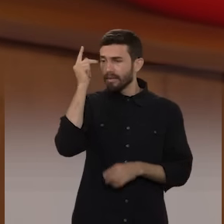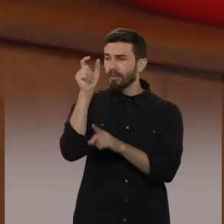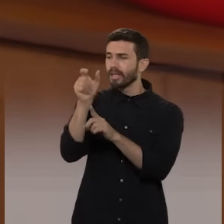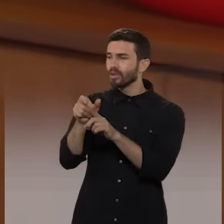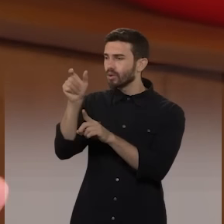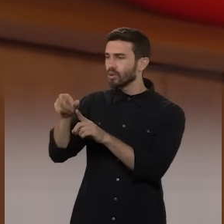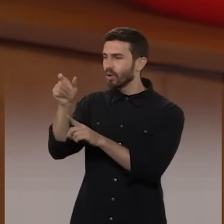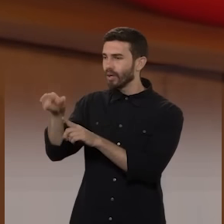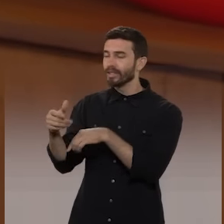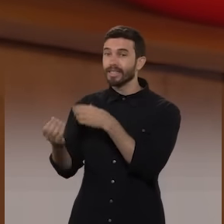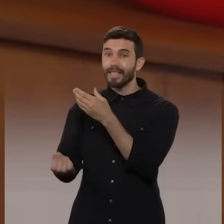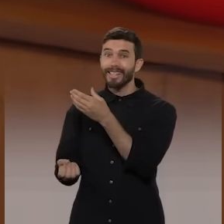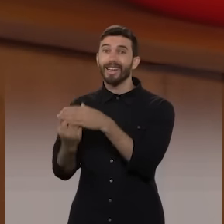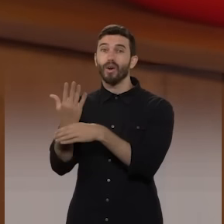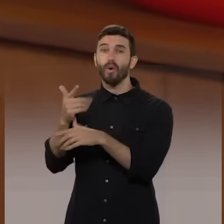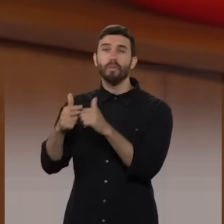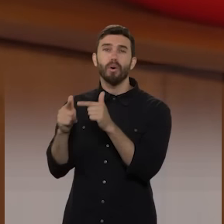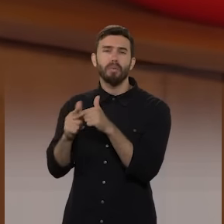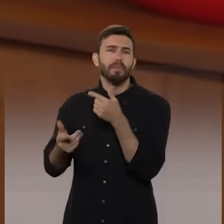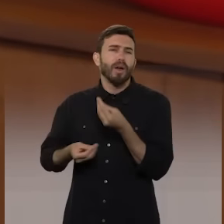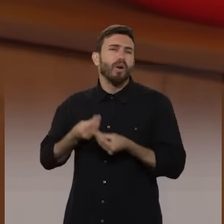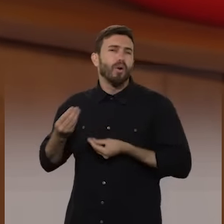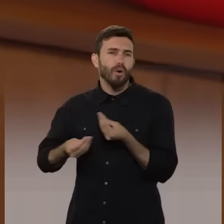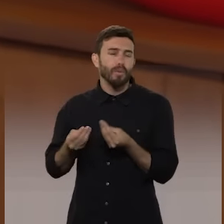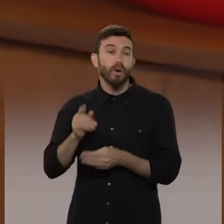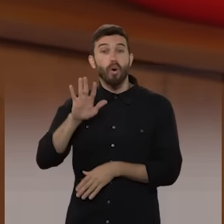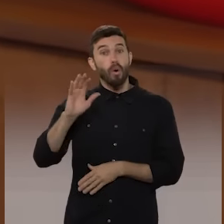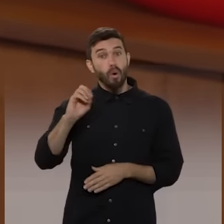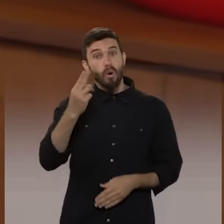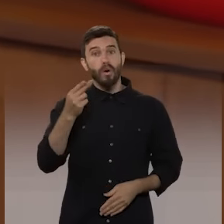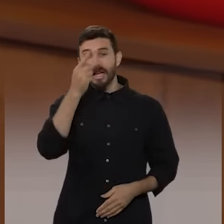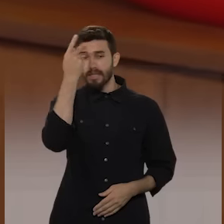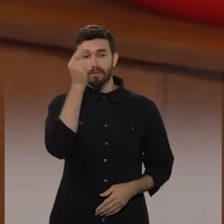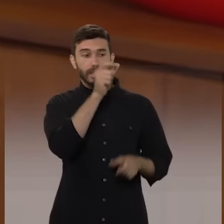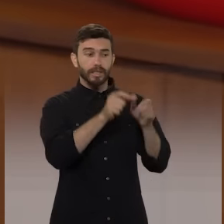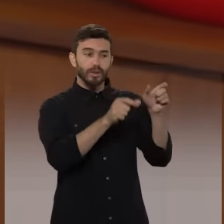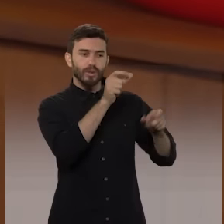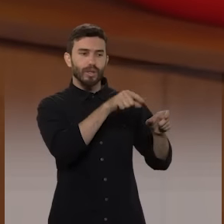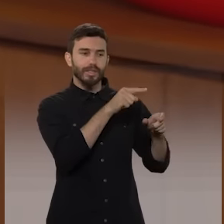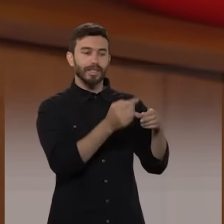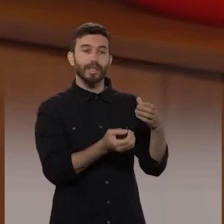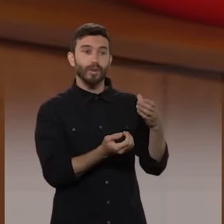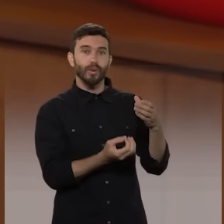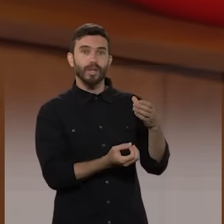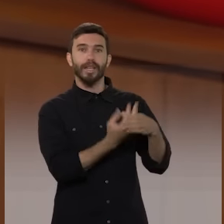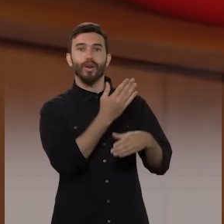ou as que geraram as soluções. Existe um uma série na Netflix, acho que se chama: